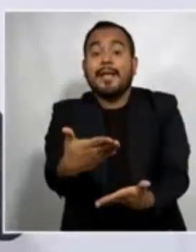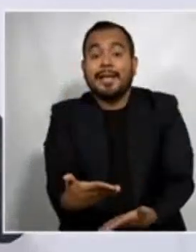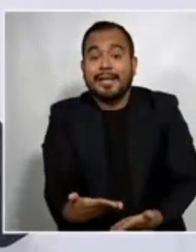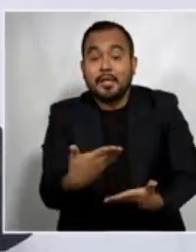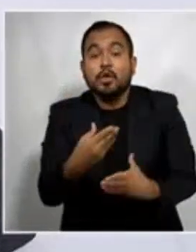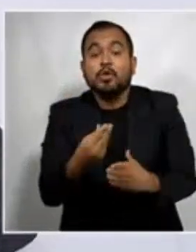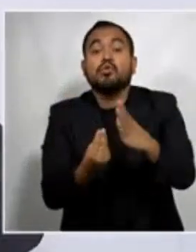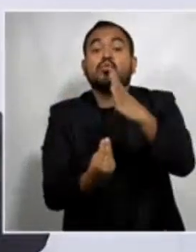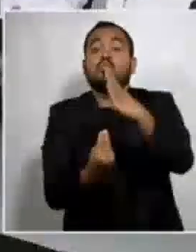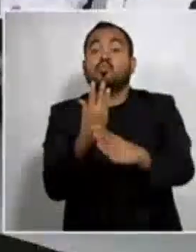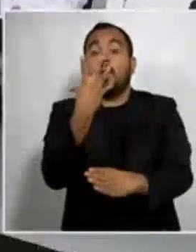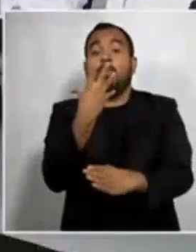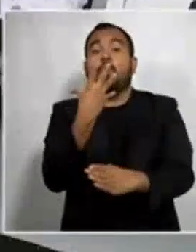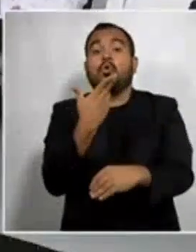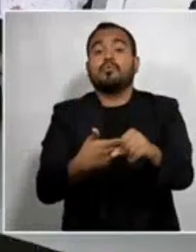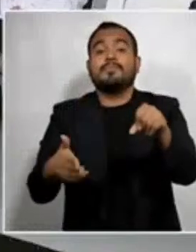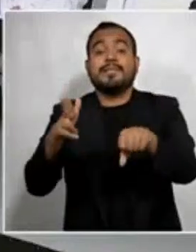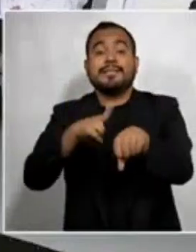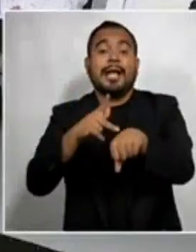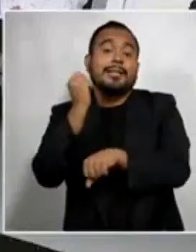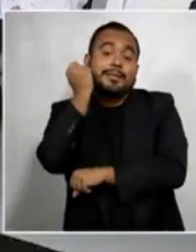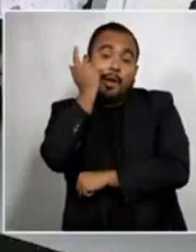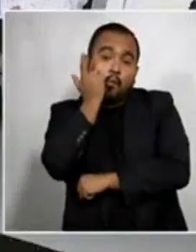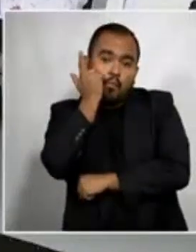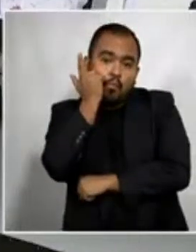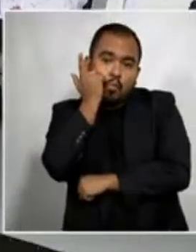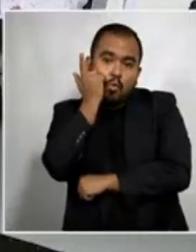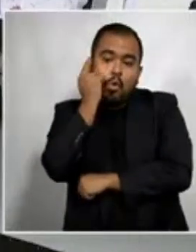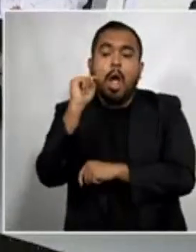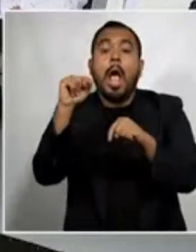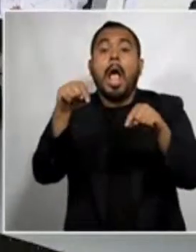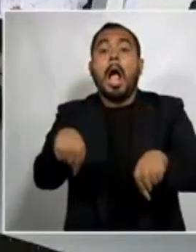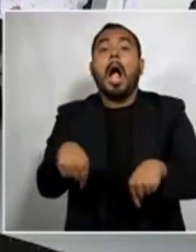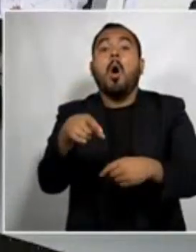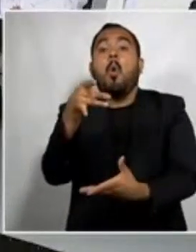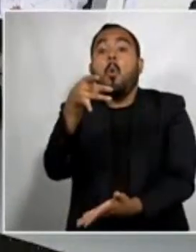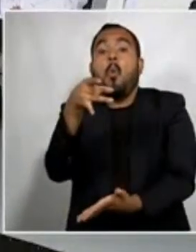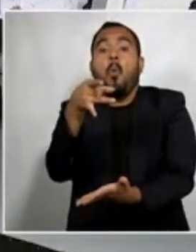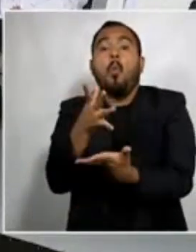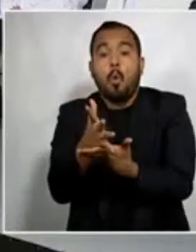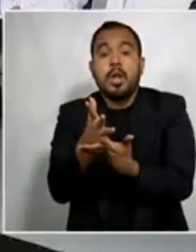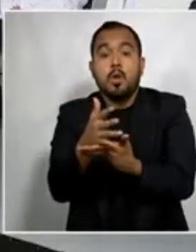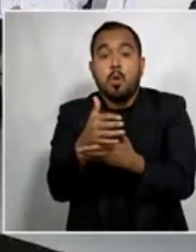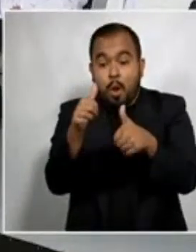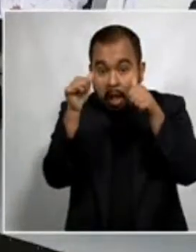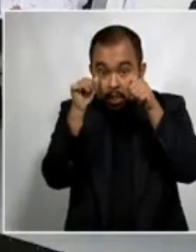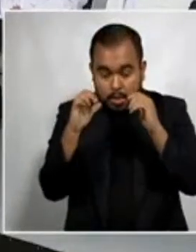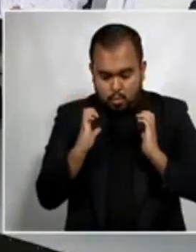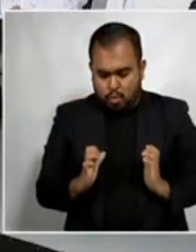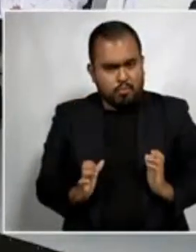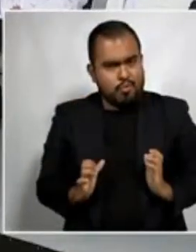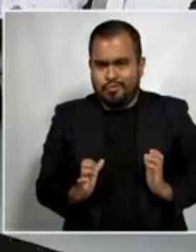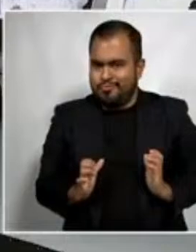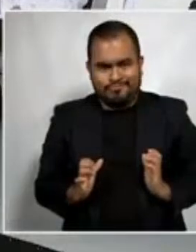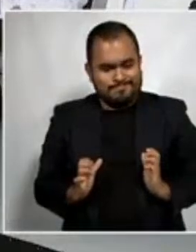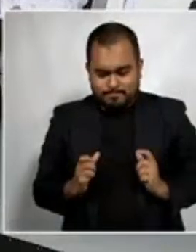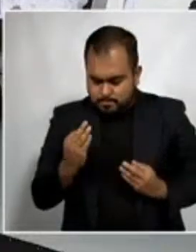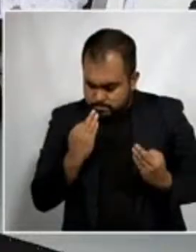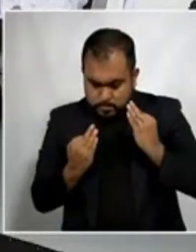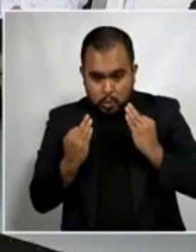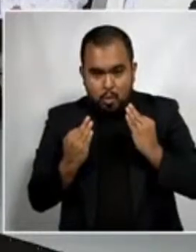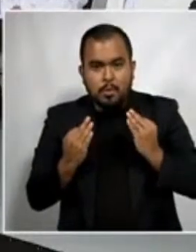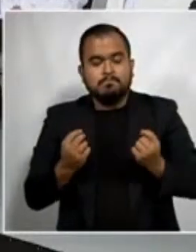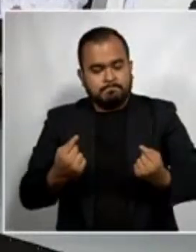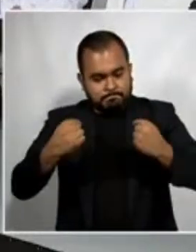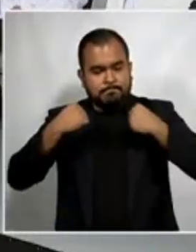hospital de Tlajomulco. Aquí no solo se atiende el cuerpo, se honra la vida y se sostiene la historia